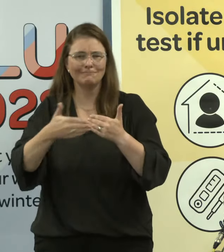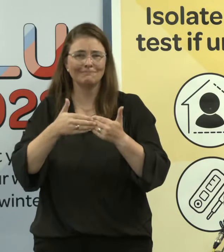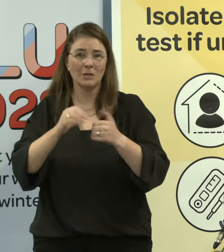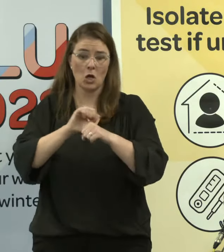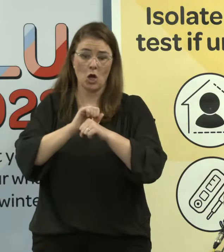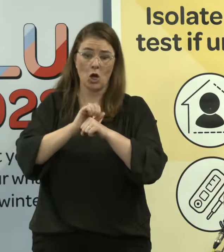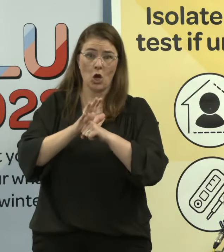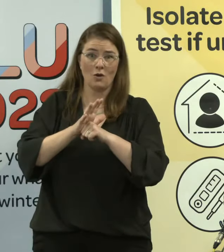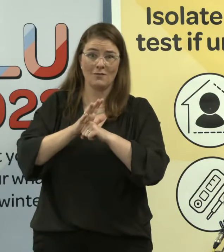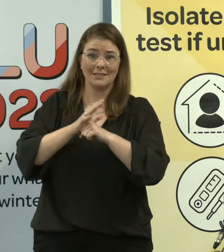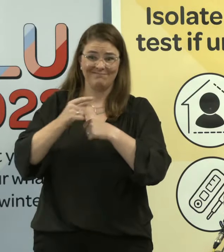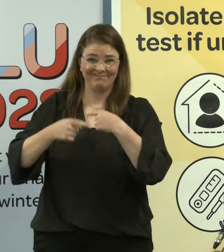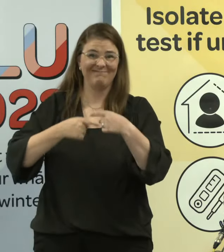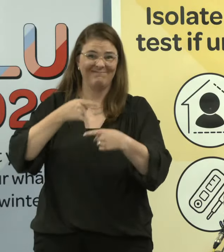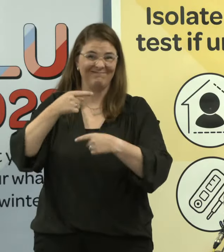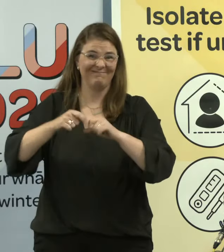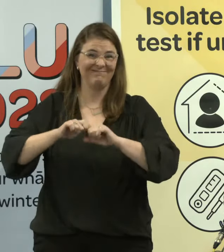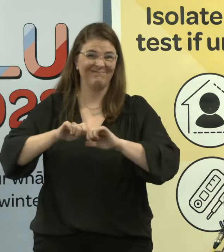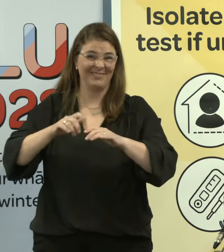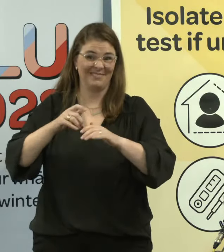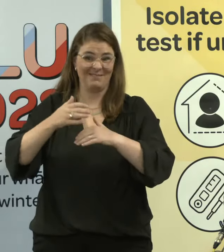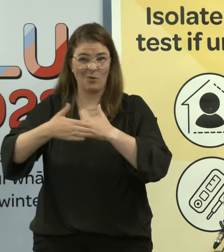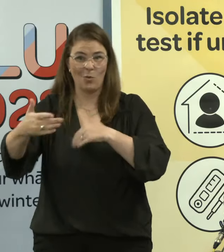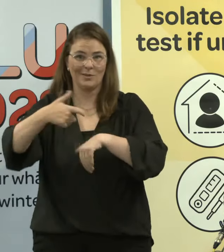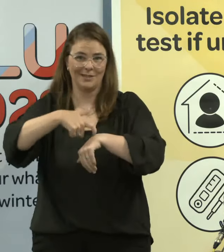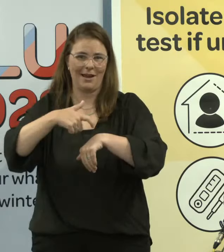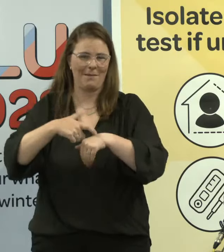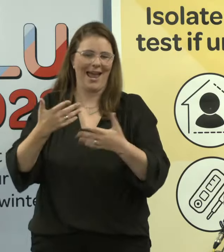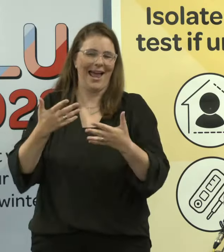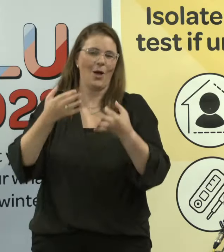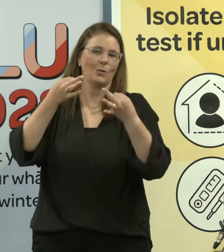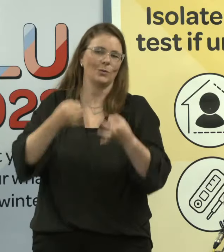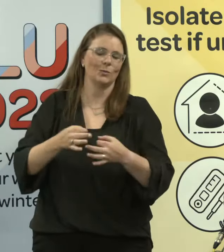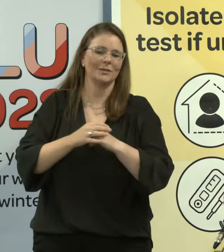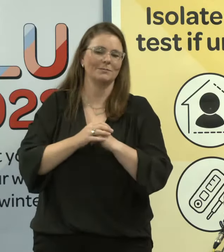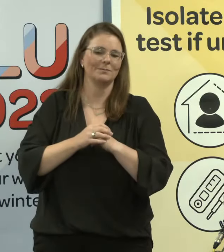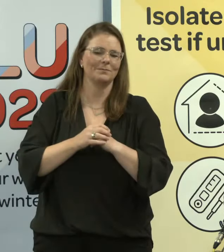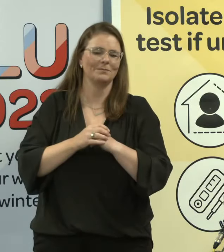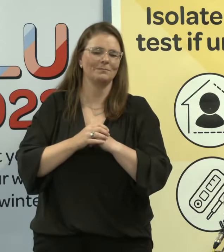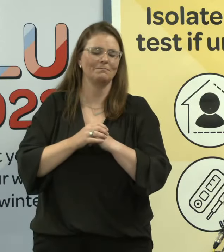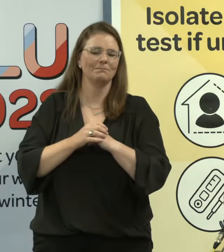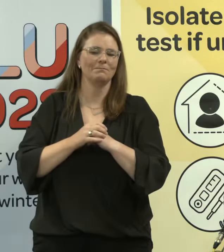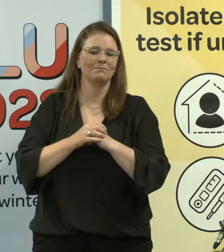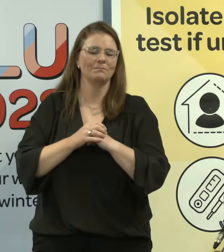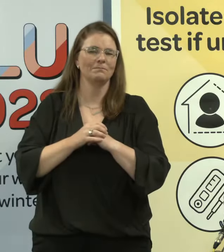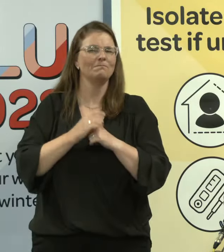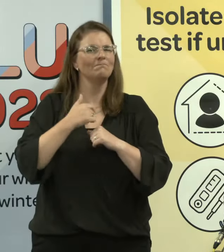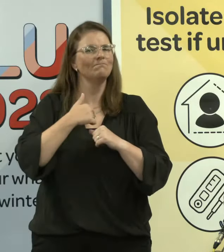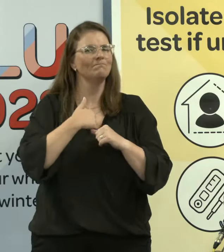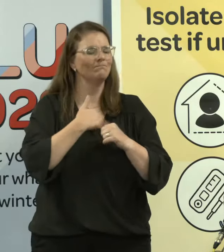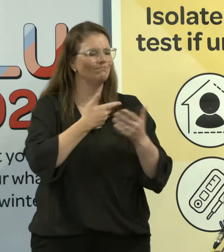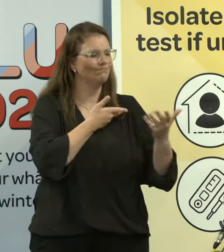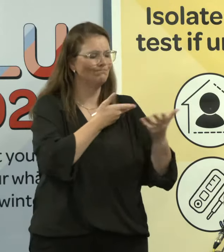kua tino eke toku whakaaro, mo